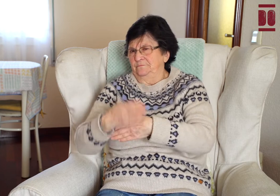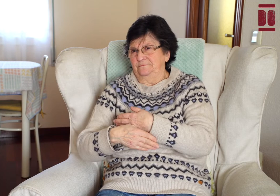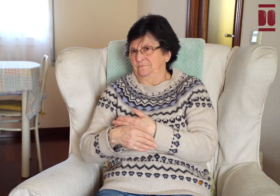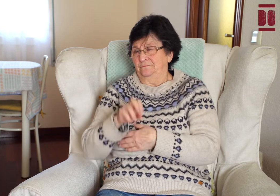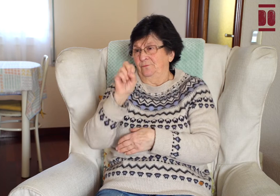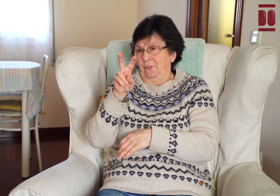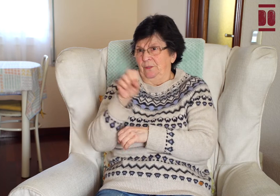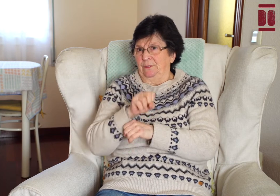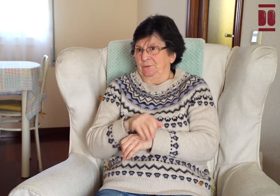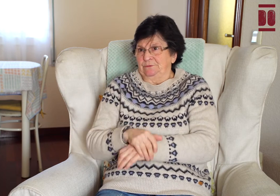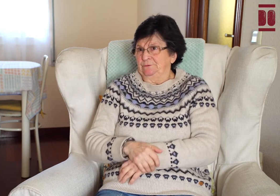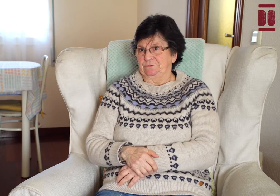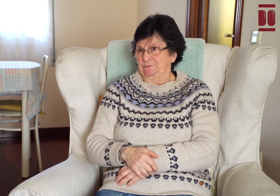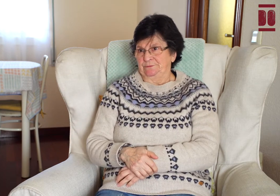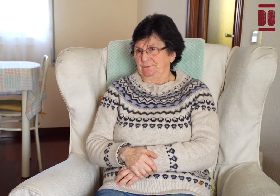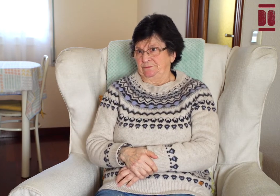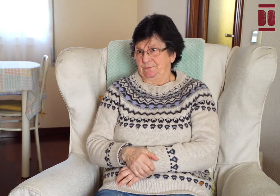12 años trabajando.